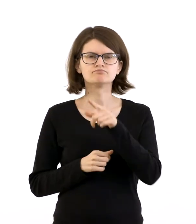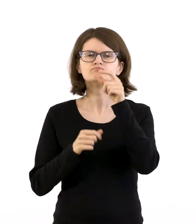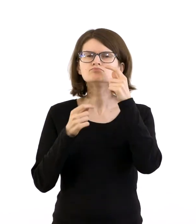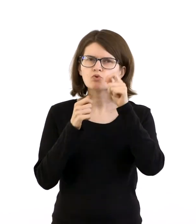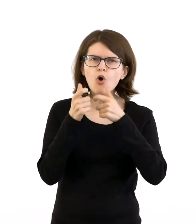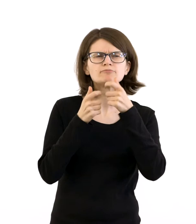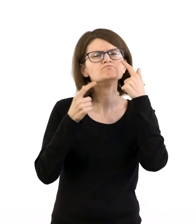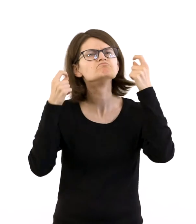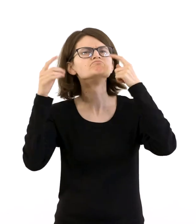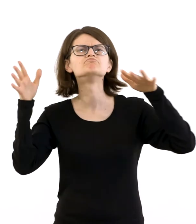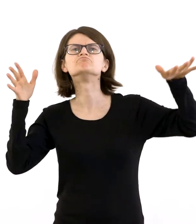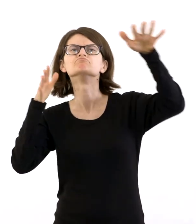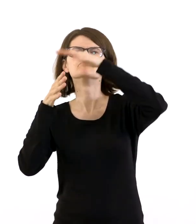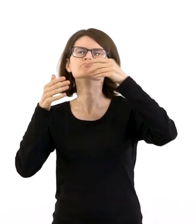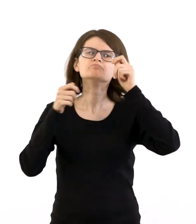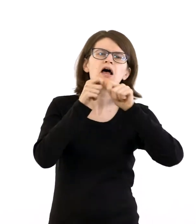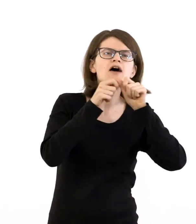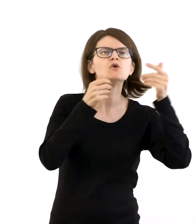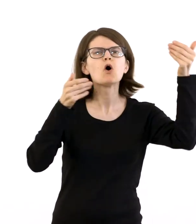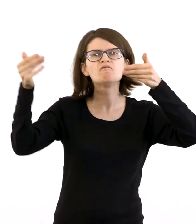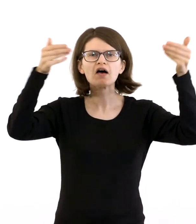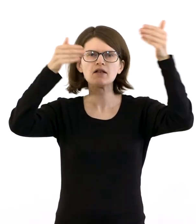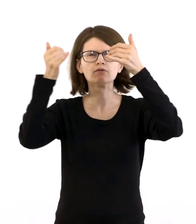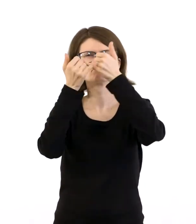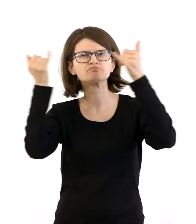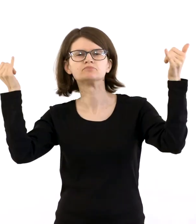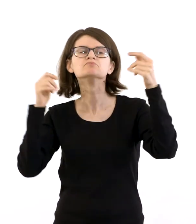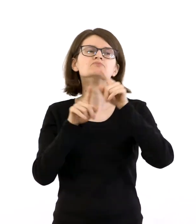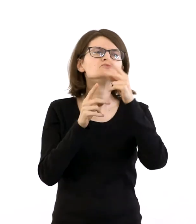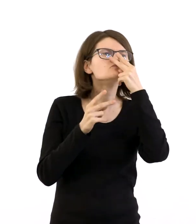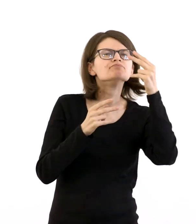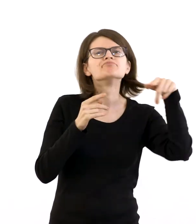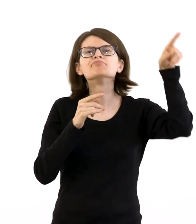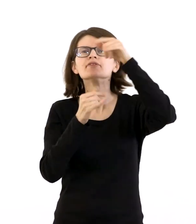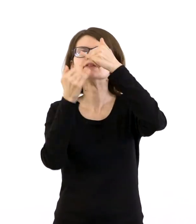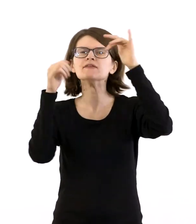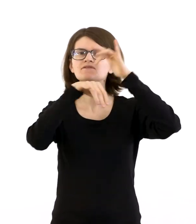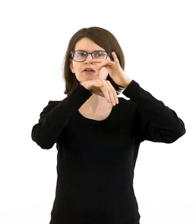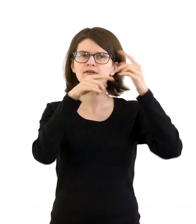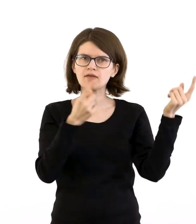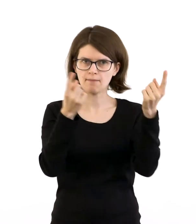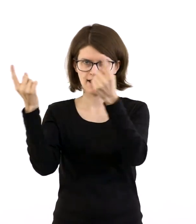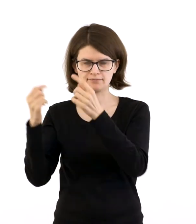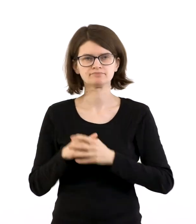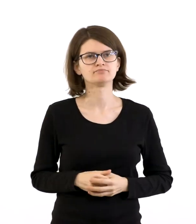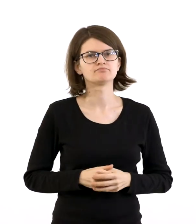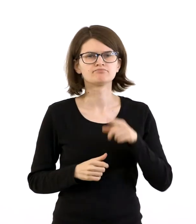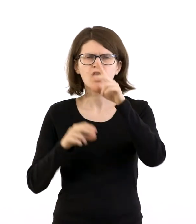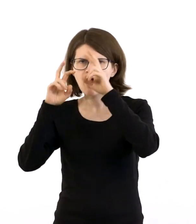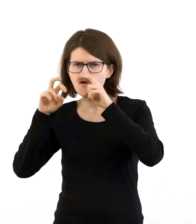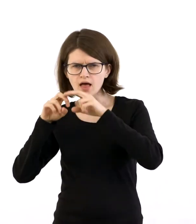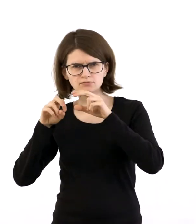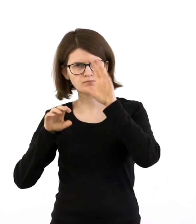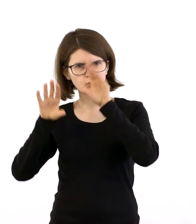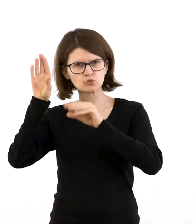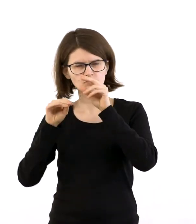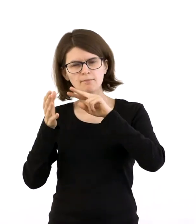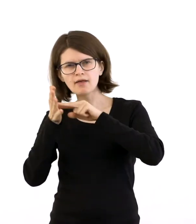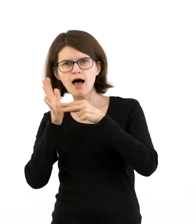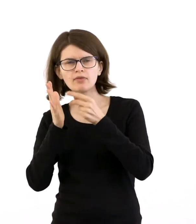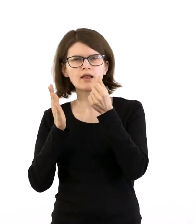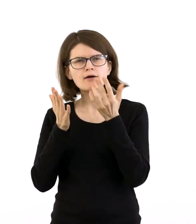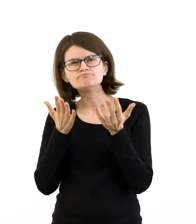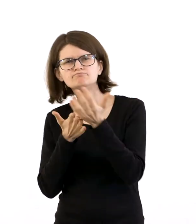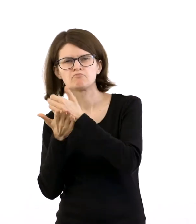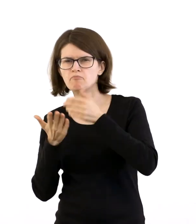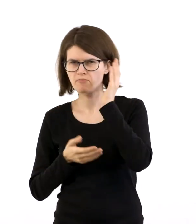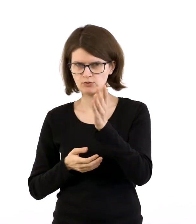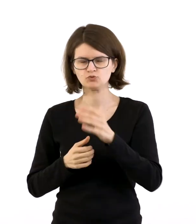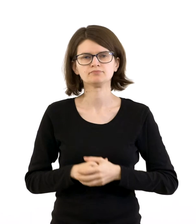sprawdźcie różne oferty, zweryfikujcie wyniki innych Waszych kampanii, zaplanujcie budżet,